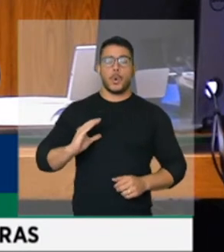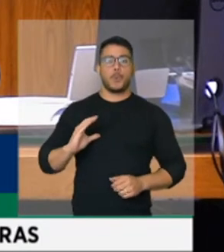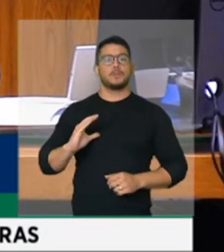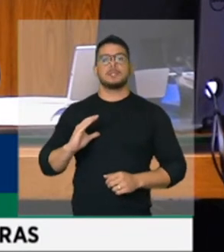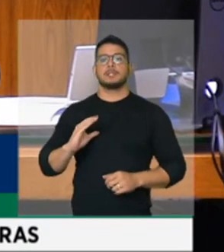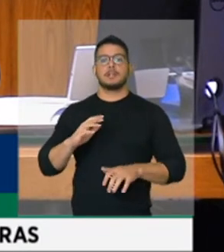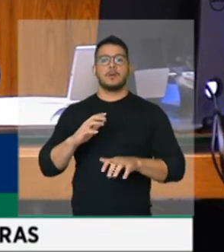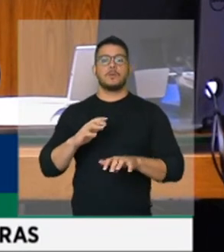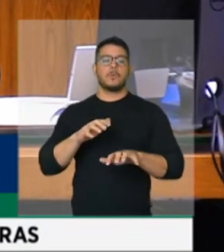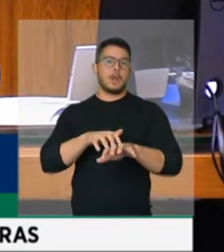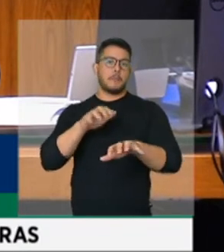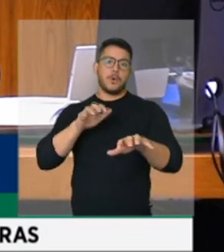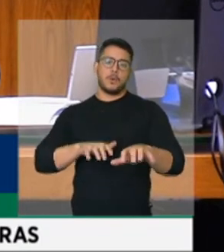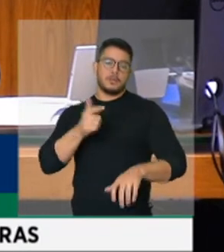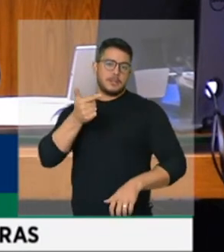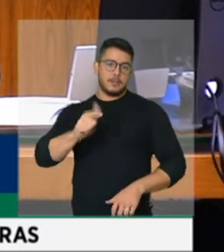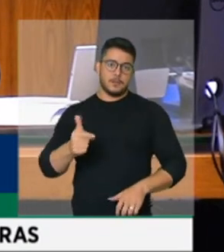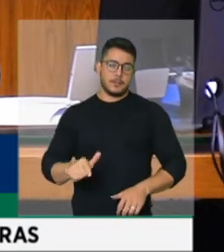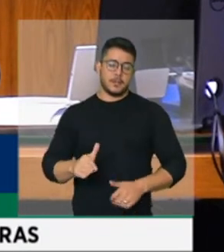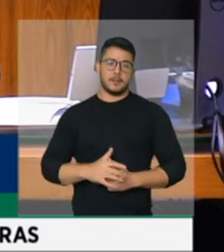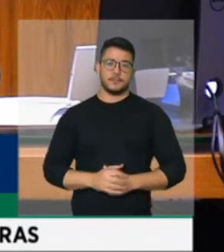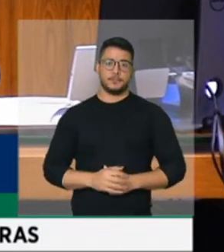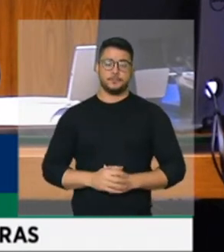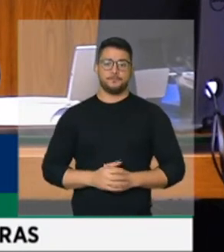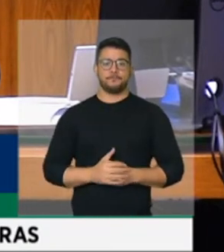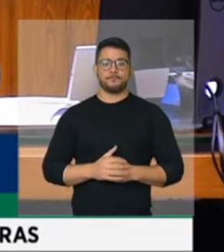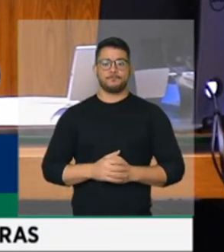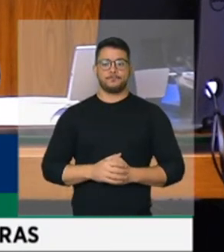DAS COMISSÕES MISTAS DE FORMA REMOTA. VALE SALIENTAR QUE NO REFERIDO JULGAMENTO JULGADO DO